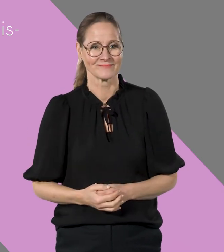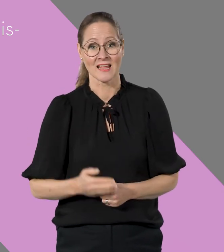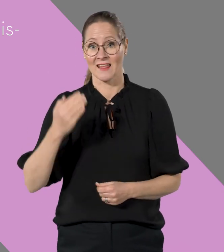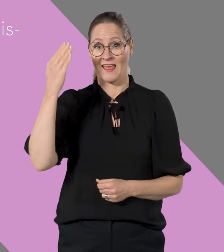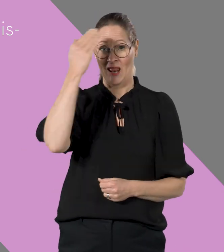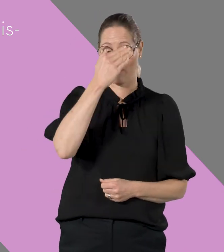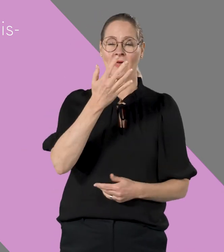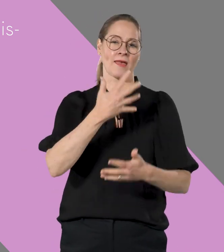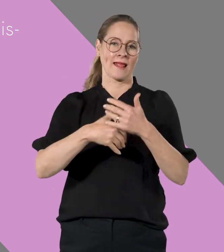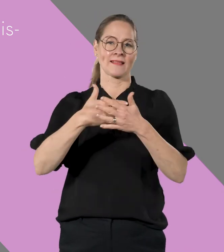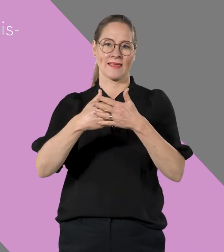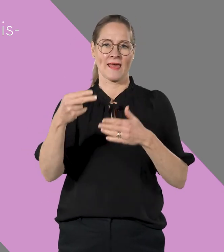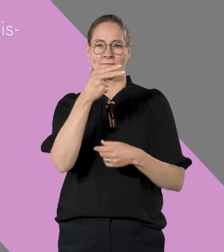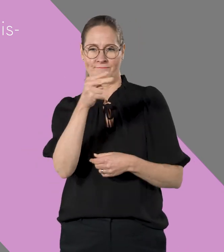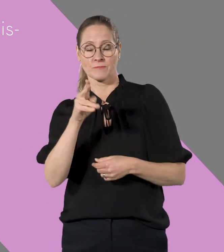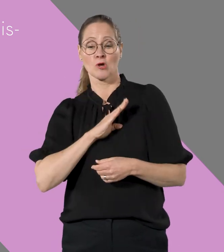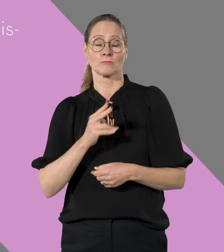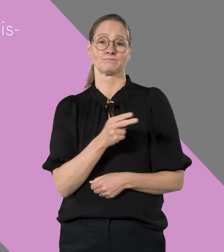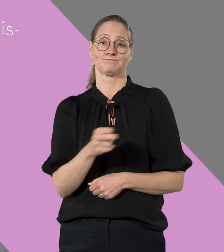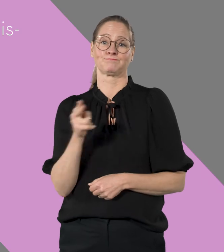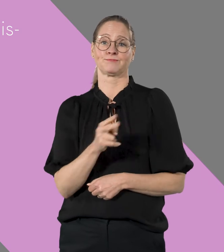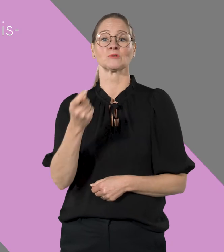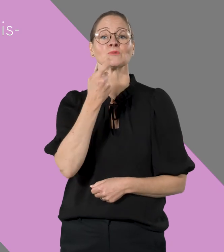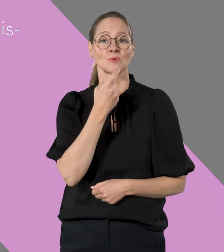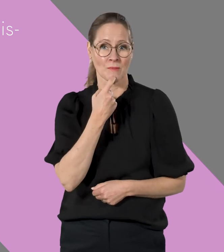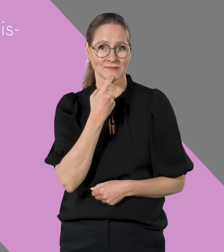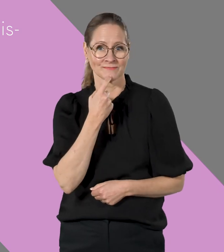Englanninkielinen elokuva on tekstitetty suomeksi.